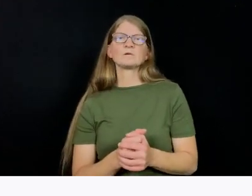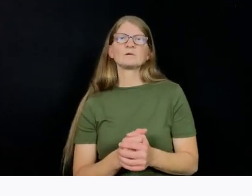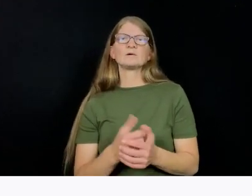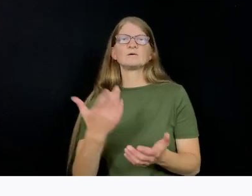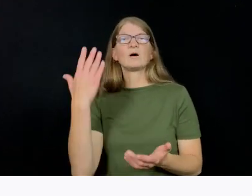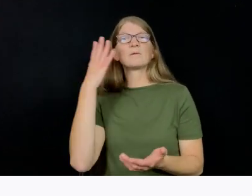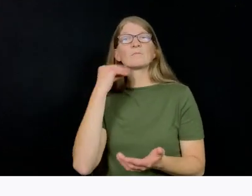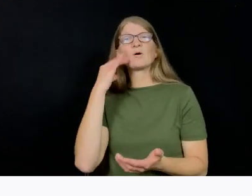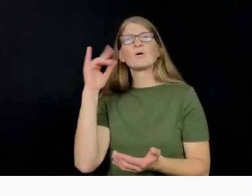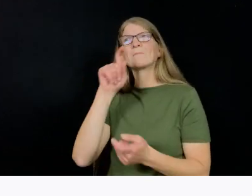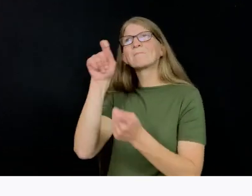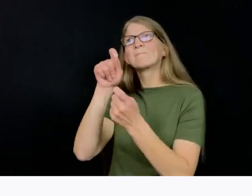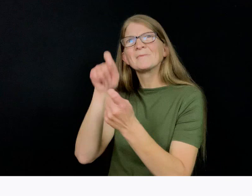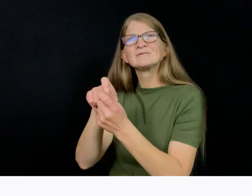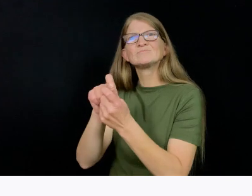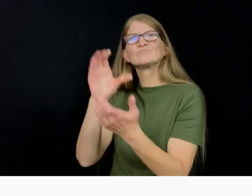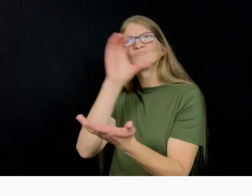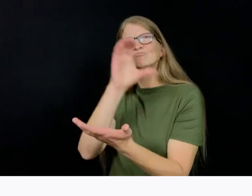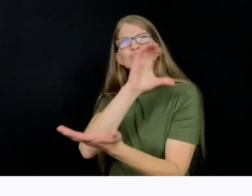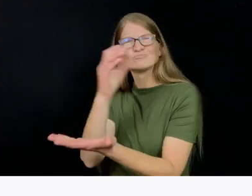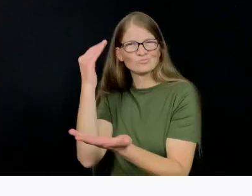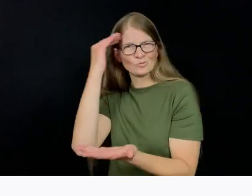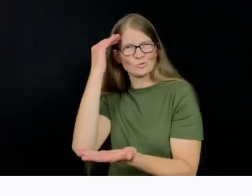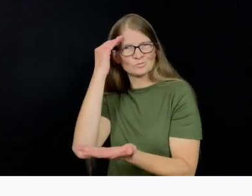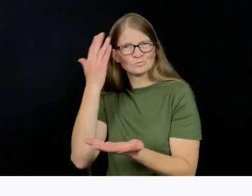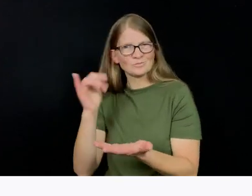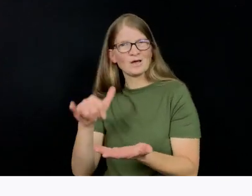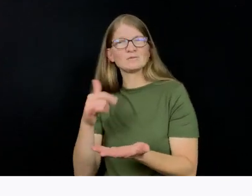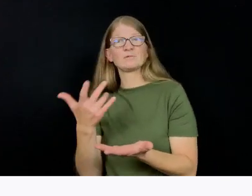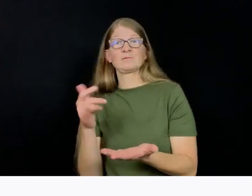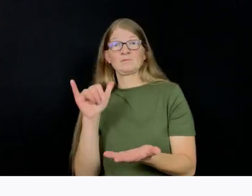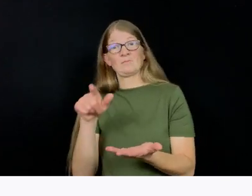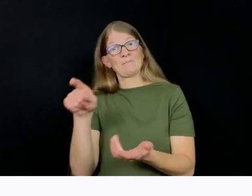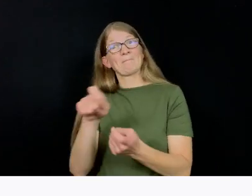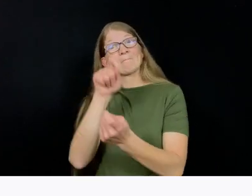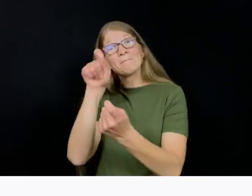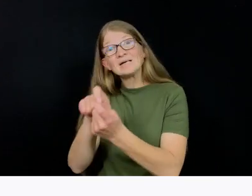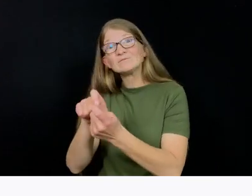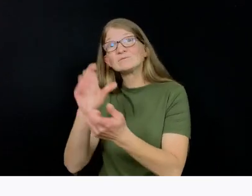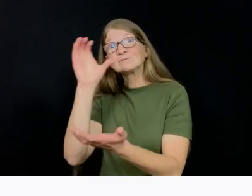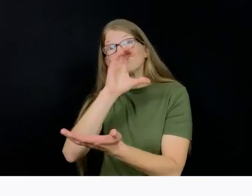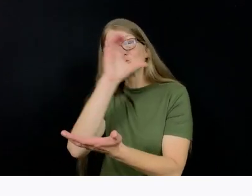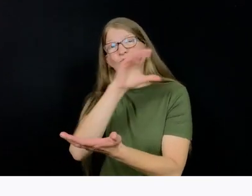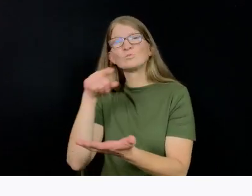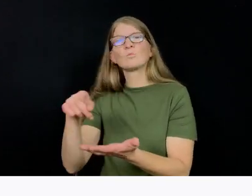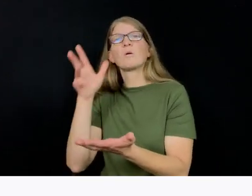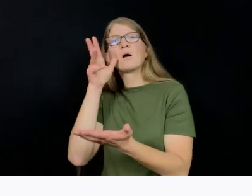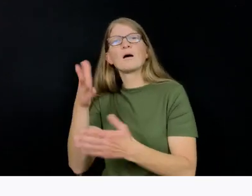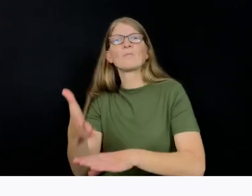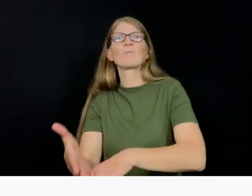وبدءًا من الشهر المقبل، ستعمل هذه التقنية على تحسين 7% من استفسارات البحث عبر جميع اللغات